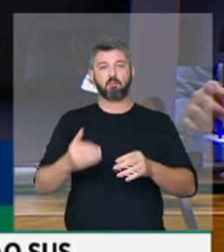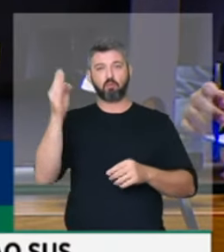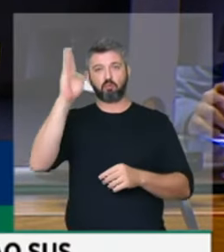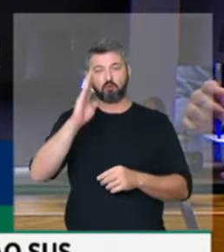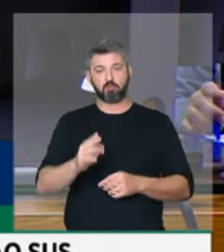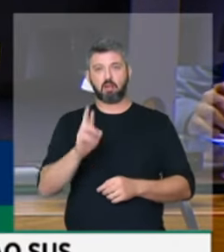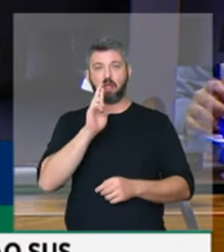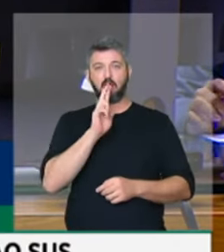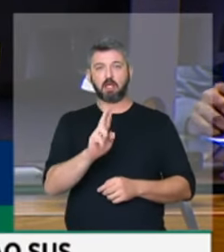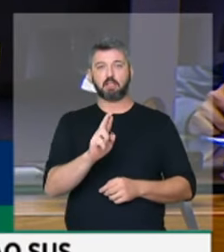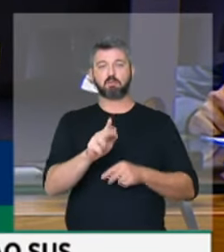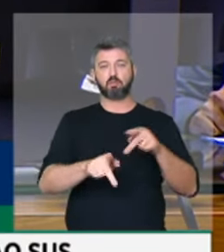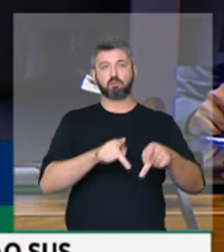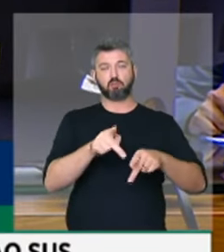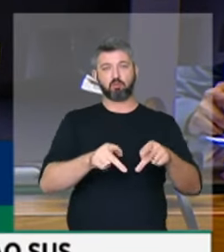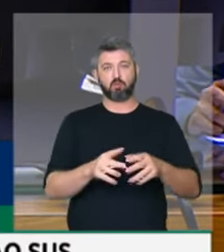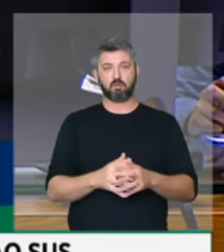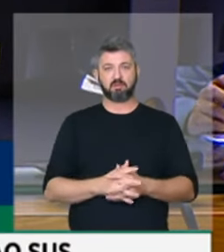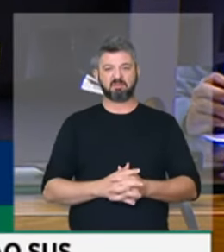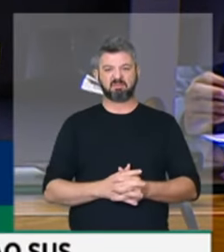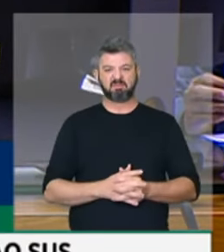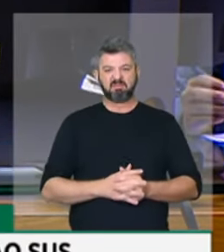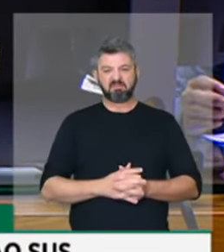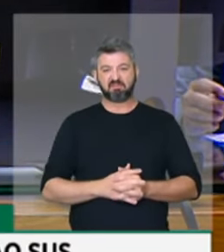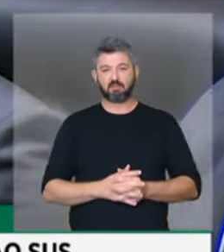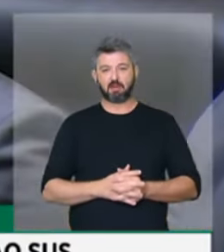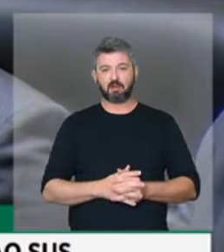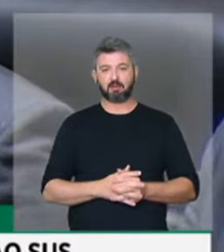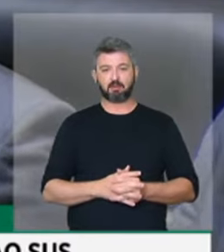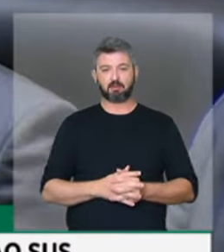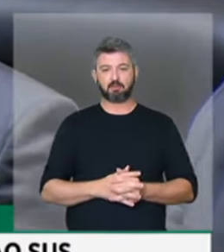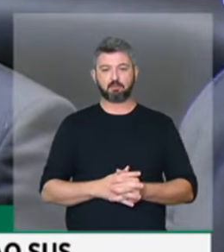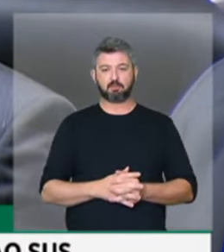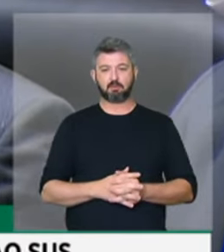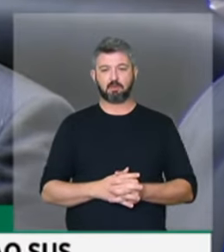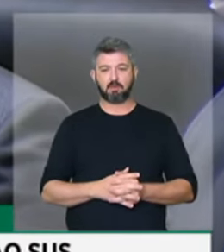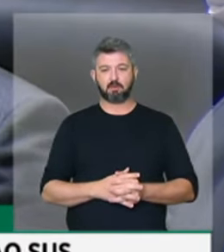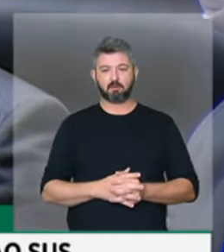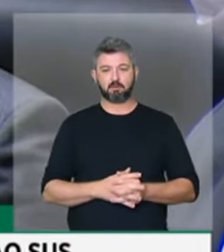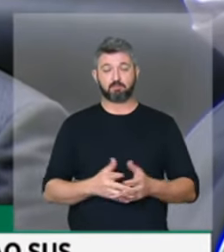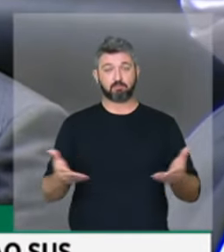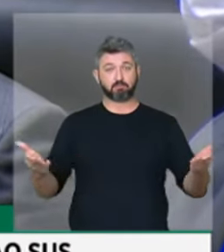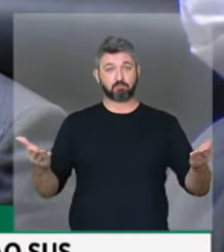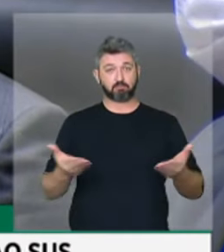[DEPUTADO]: PRESIDENTE MARCELO, EU QUERO AQUI AGRADECER AO CONJUNTO DOS DEPUTADOS, AGRADECER AQUI O DEPUTADO HIRAN, DEPUTADA